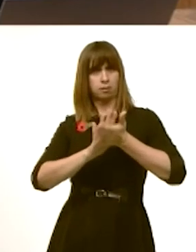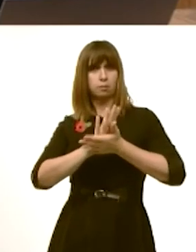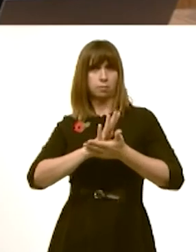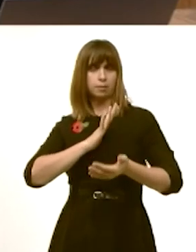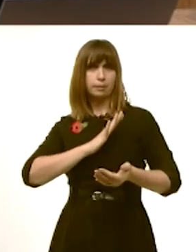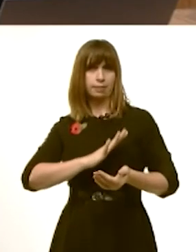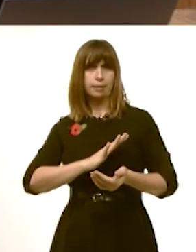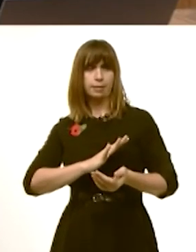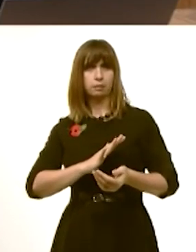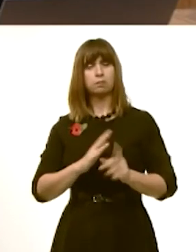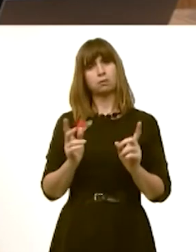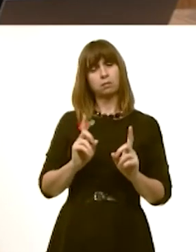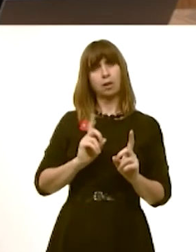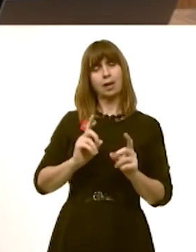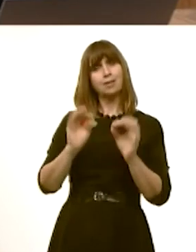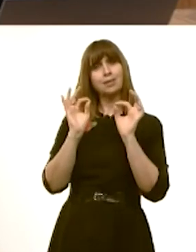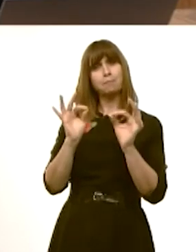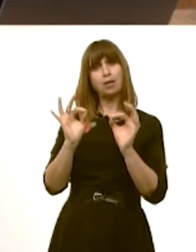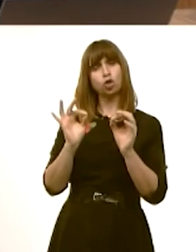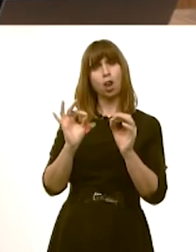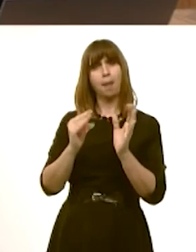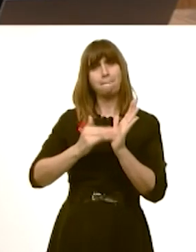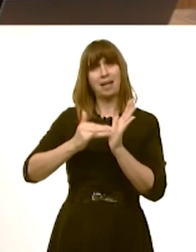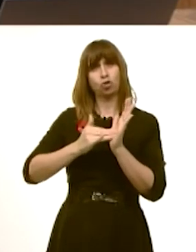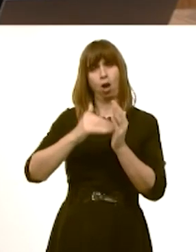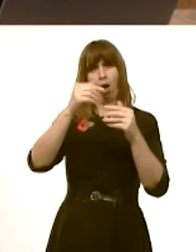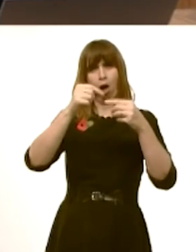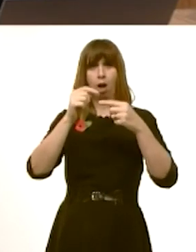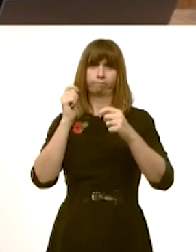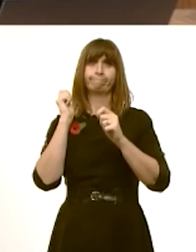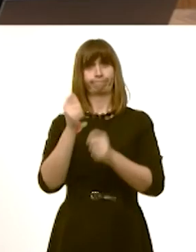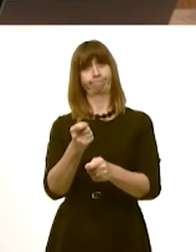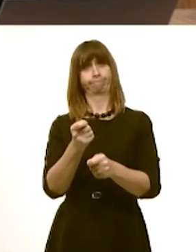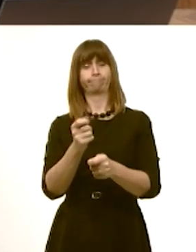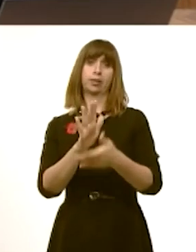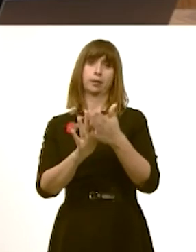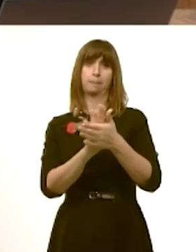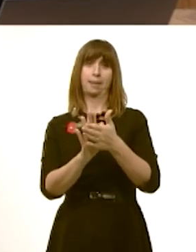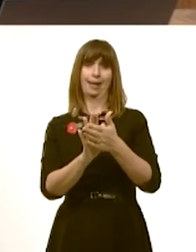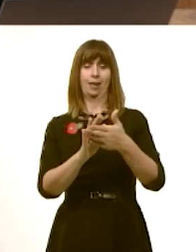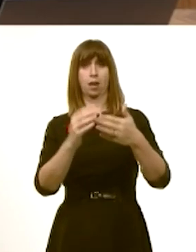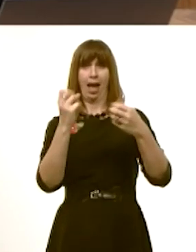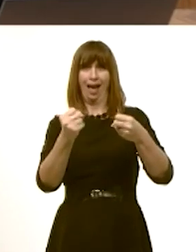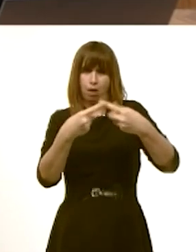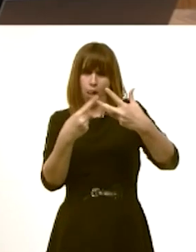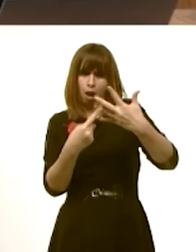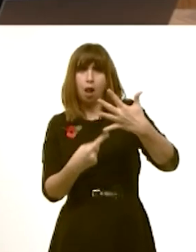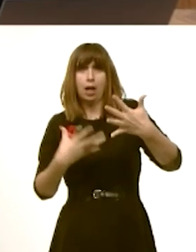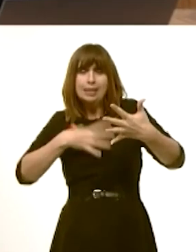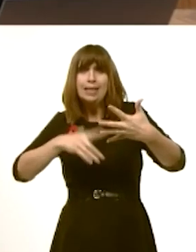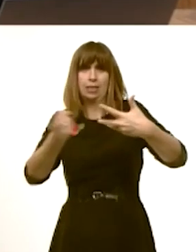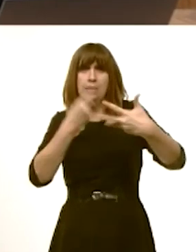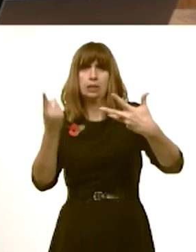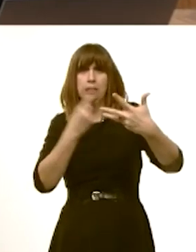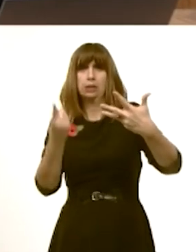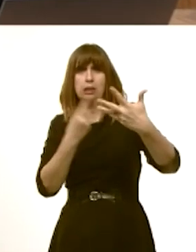Wrth gwrs, o dan y mesurau hynny, bydd yna gynlluniau yn cael eu datblygu er mwyn sicrhau